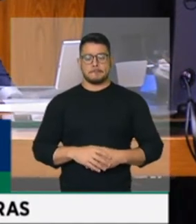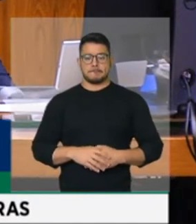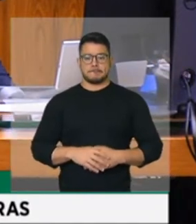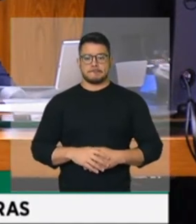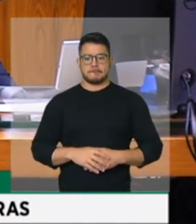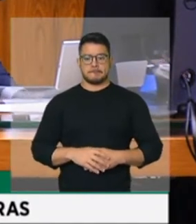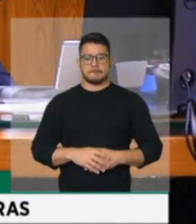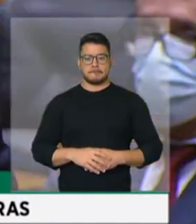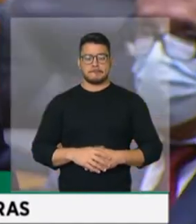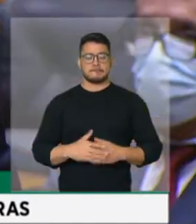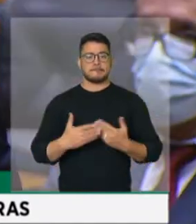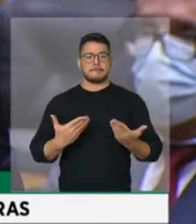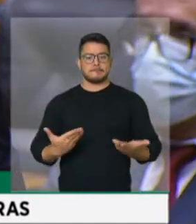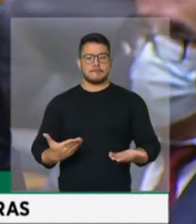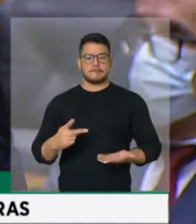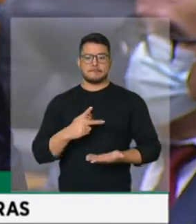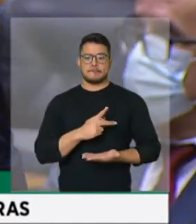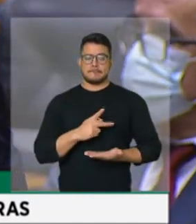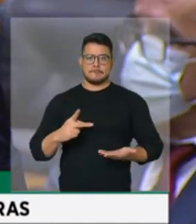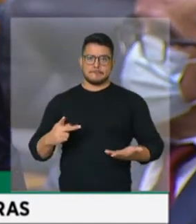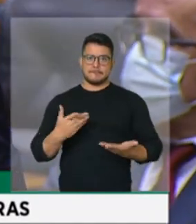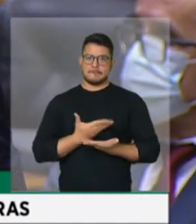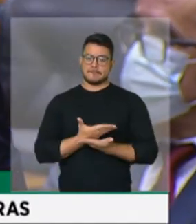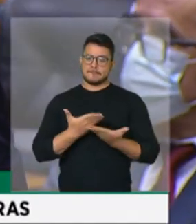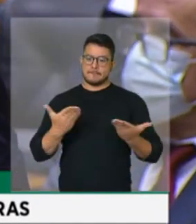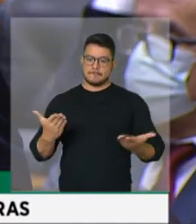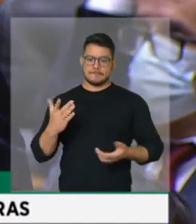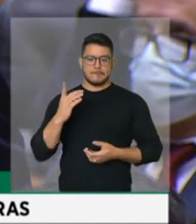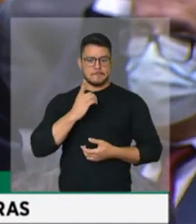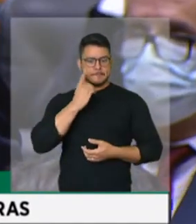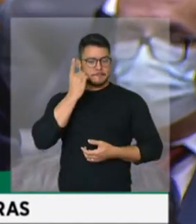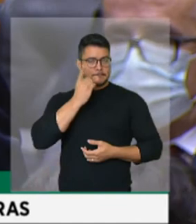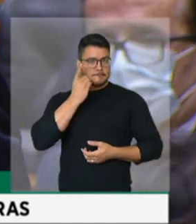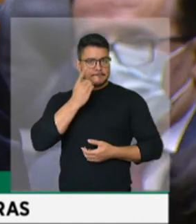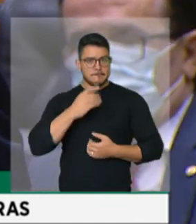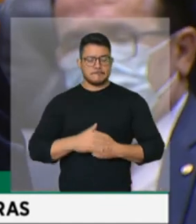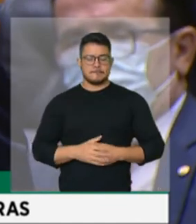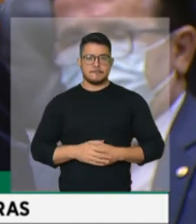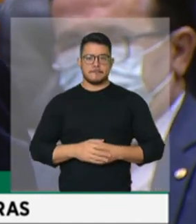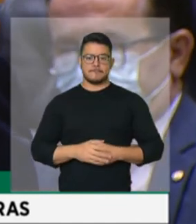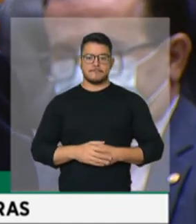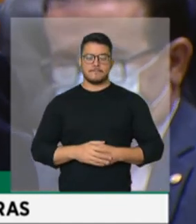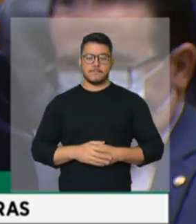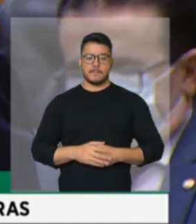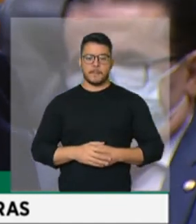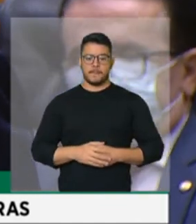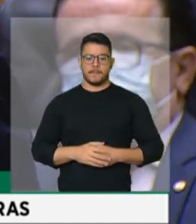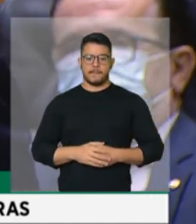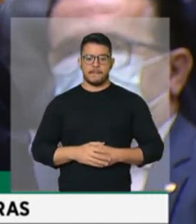EXCELÊNCIA TEM, COM RAZÃO, A PALAVRA. [DEPUTADO]: PRESIDENTE, CAROS COLEGAS, DEPUTADAS E SRS. DEPUTADOS, TALVEZ SE EU TIVESSE OUVIDO